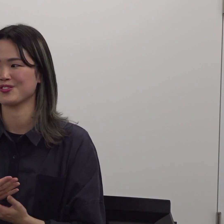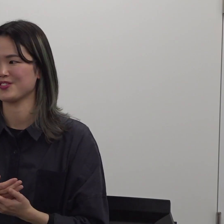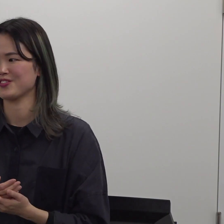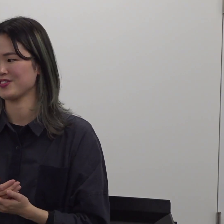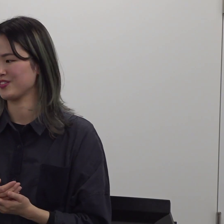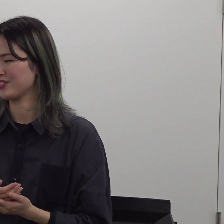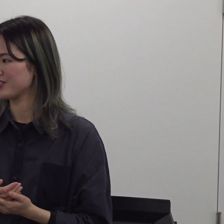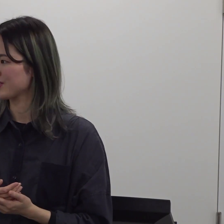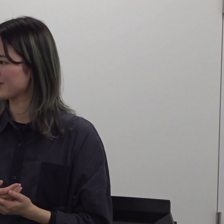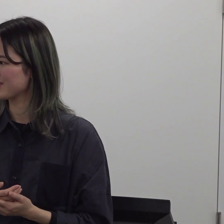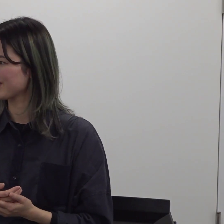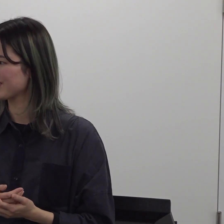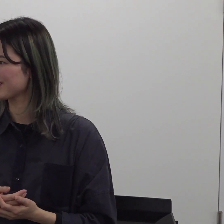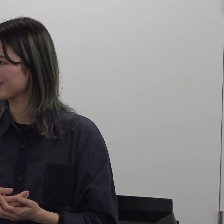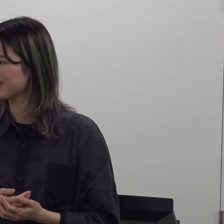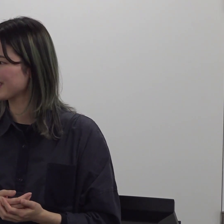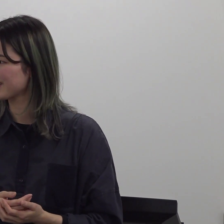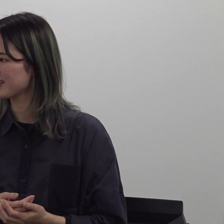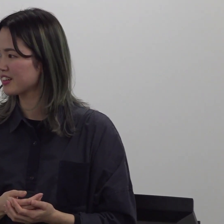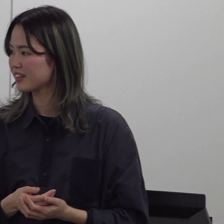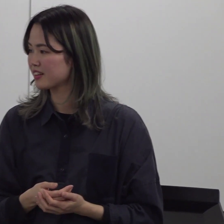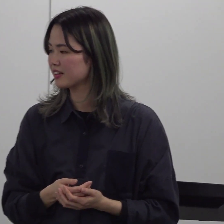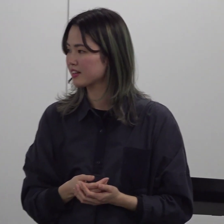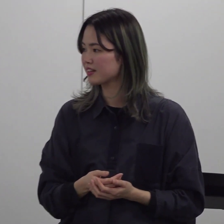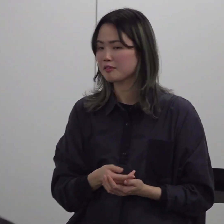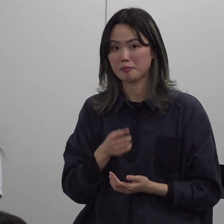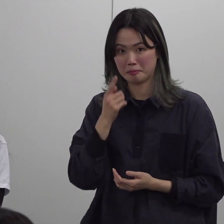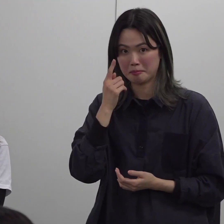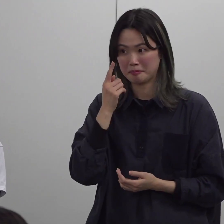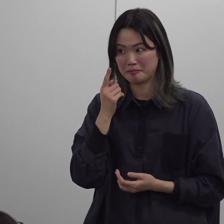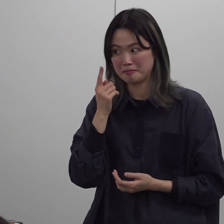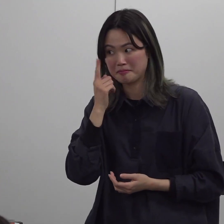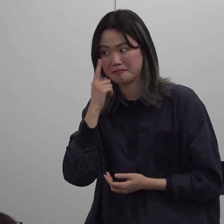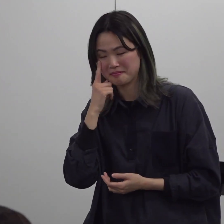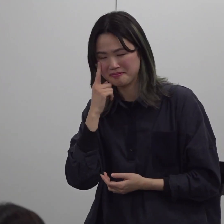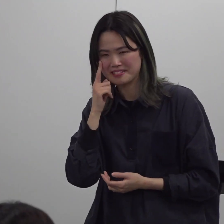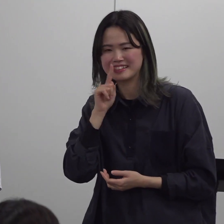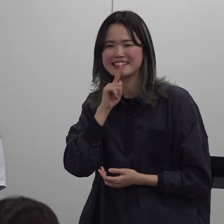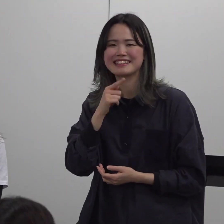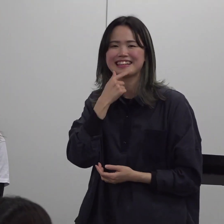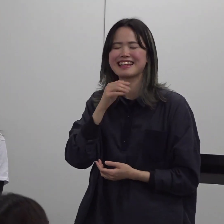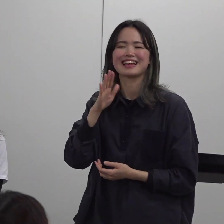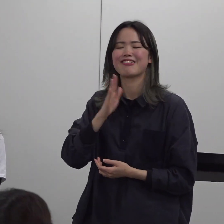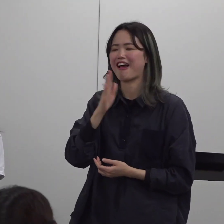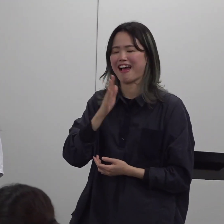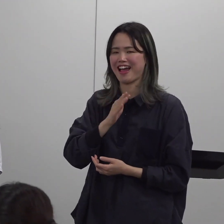橋爪）やってみますかって言いたいところですけどやったら大変なことになるので